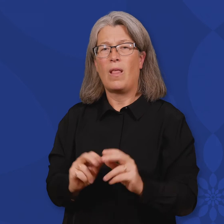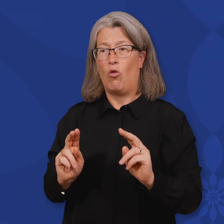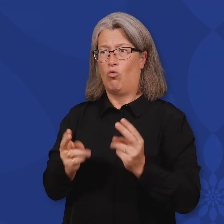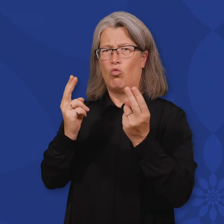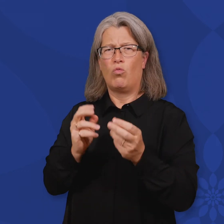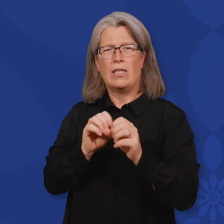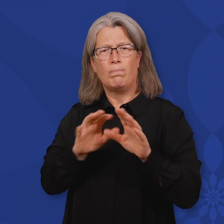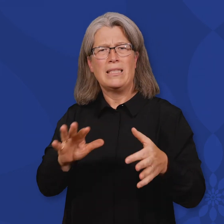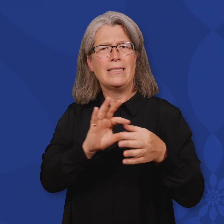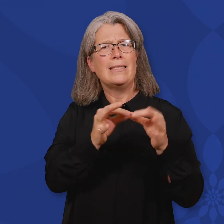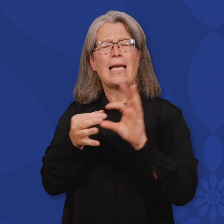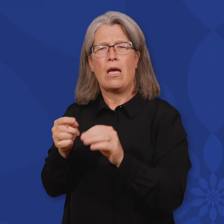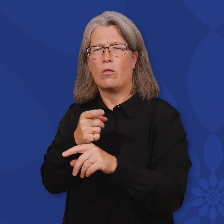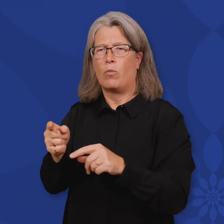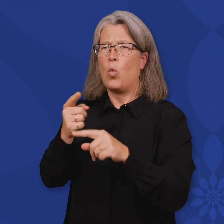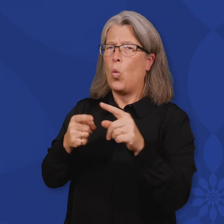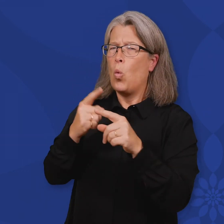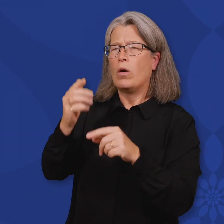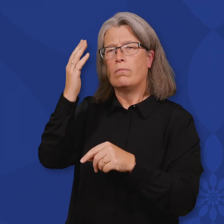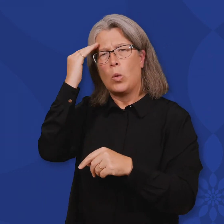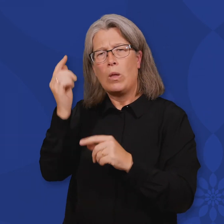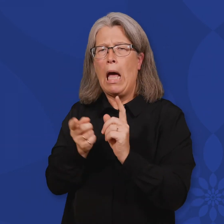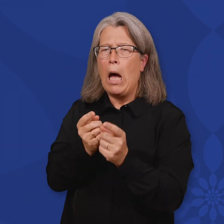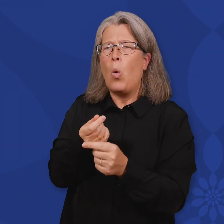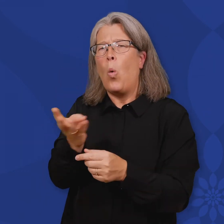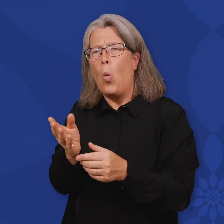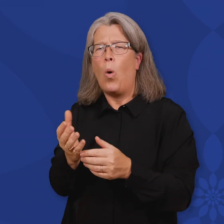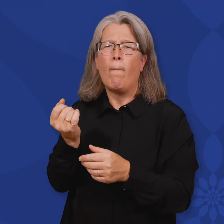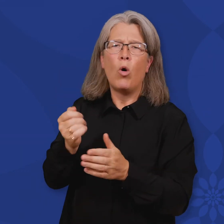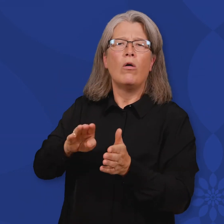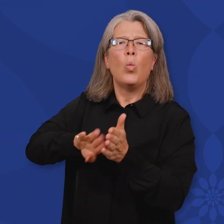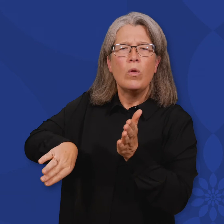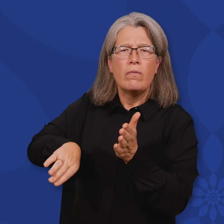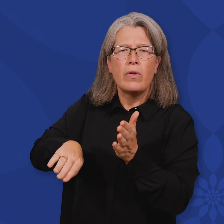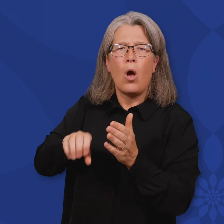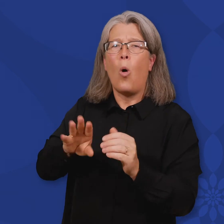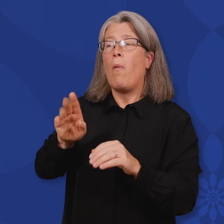En del av de nya smittkedjorna skulle eventuellt ha kunnat förhindras genom att -